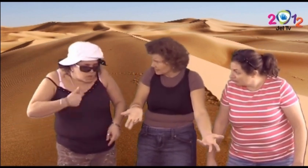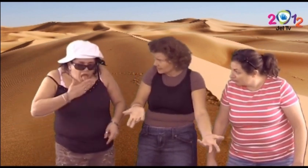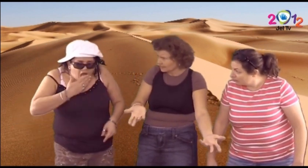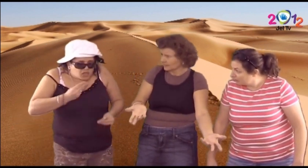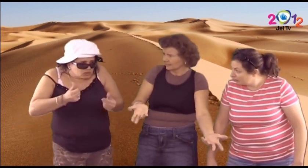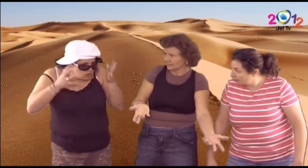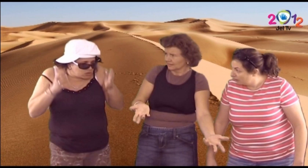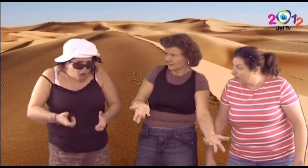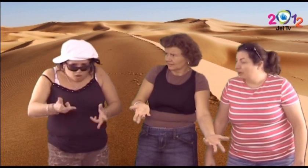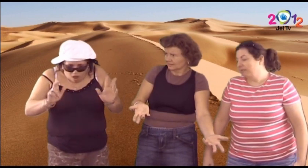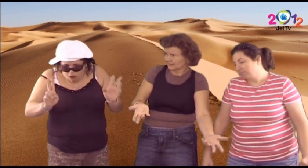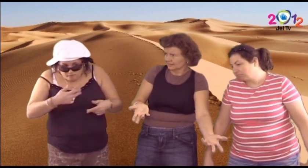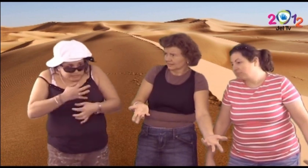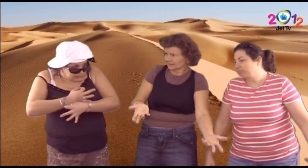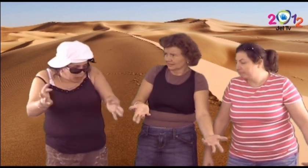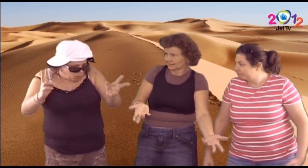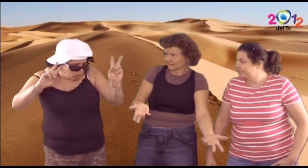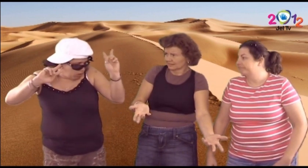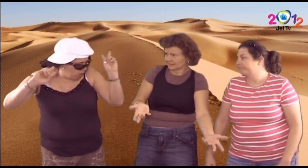Nagyon száraz a nyelvem. Víz nélkül nem lehet így élni. Hozni kell vizet.